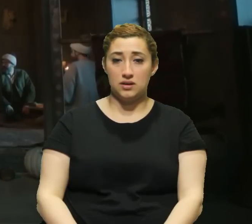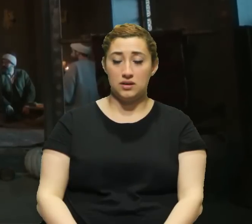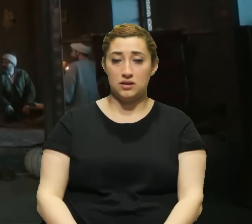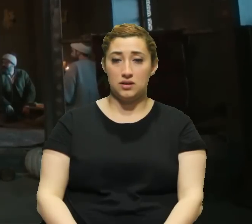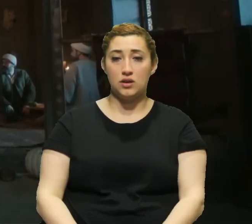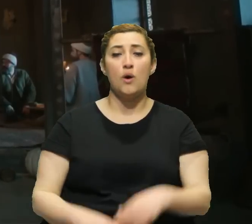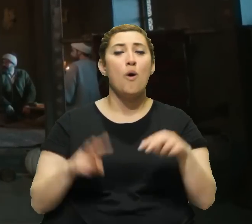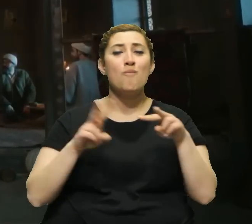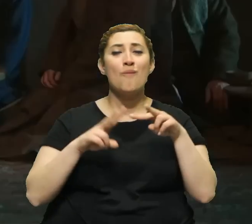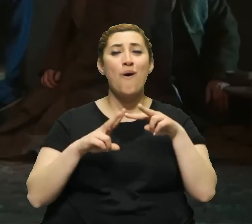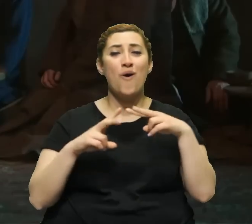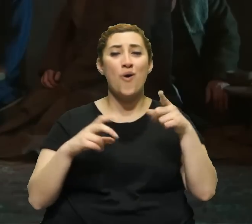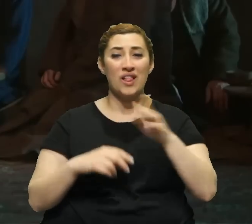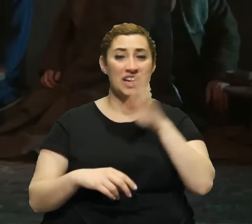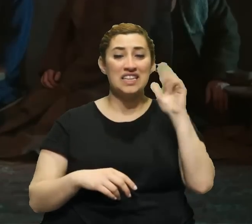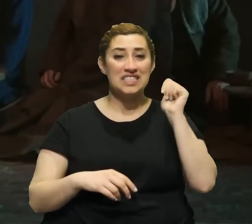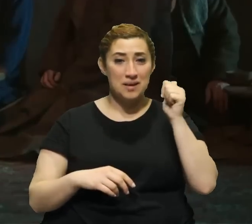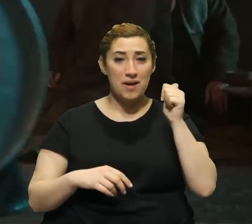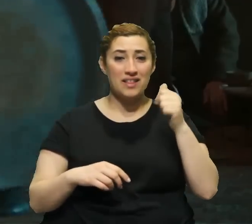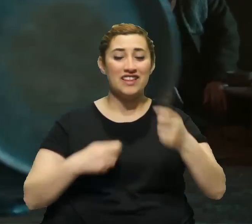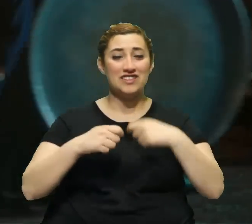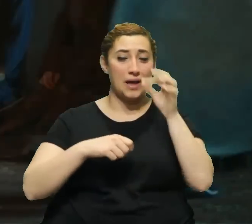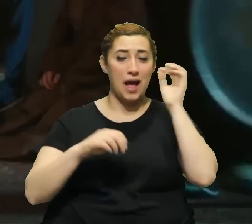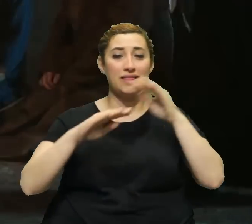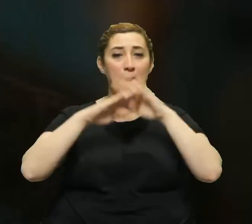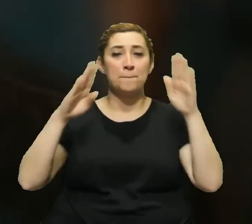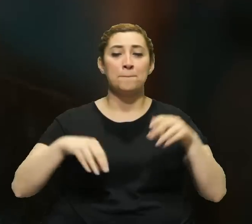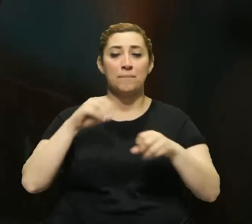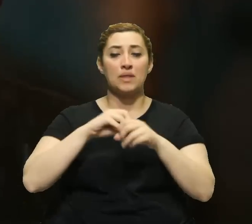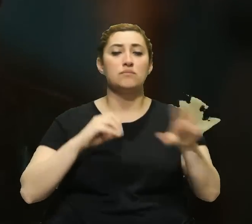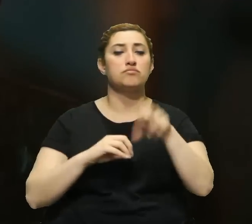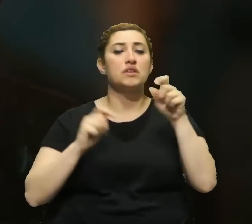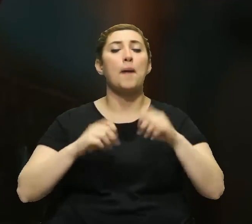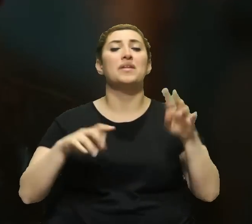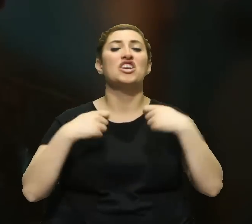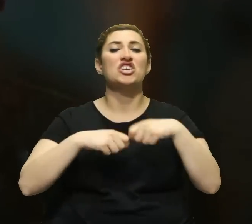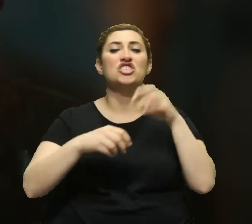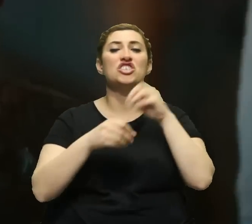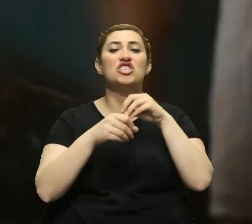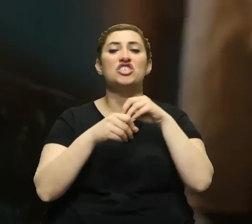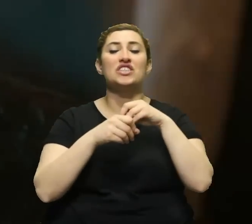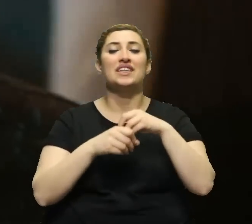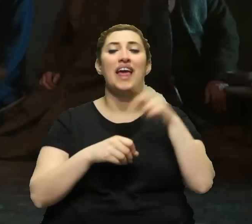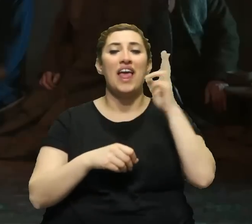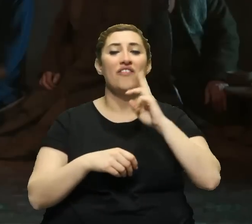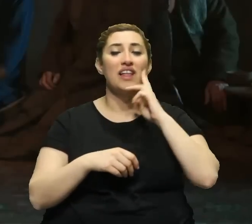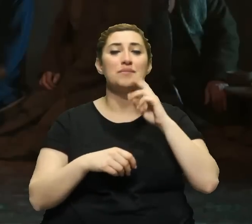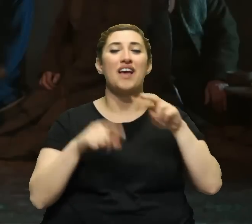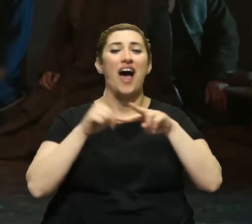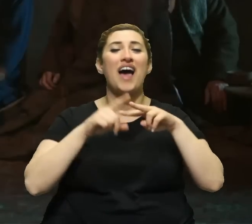Moğol, Sivas'a girende Ahi Ocağı yönetimi ele almadı mı Şeyh'im? Kırşehir'de Pir'imiz Ahi Evran... ...halkının önüne düşüp, şehit olmadı mı?